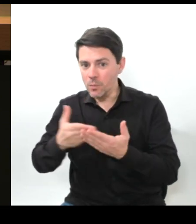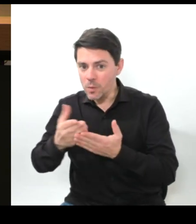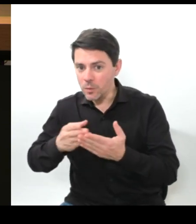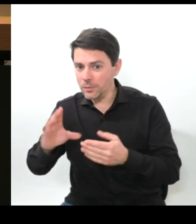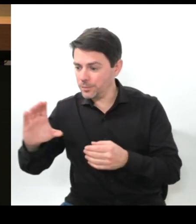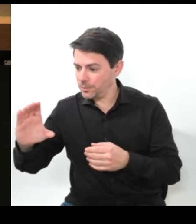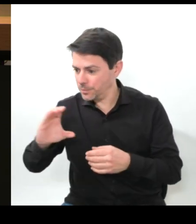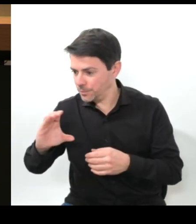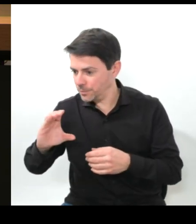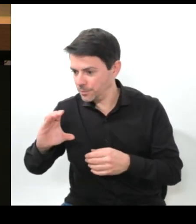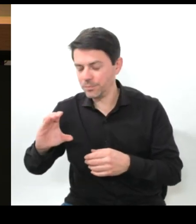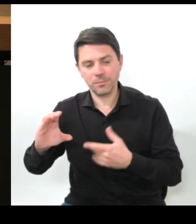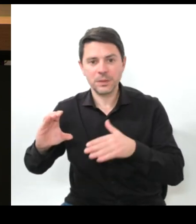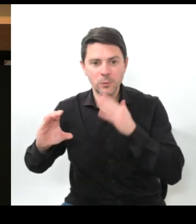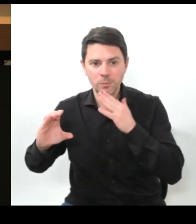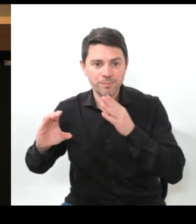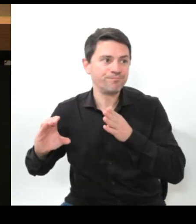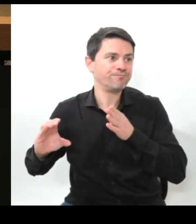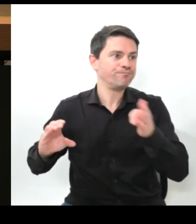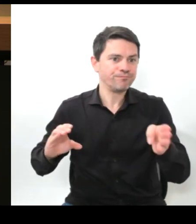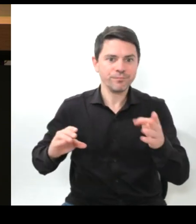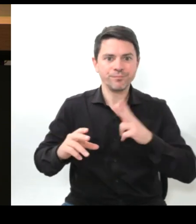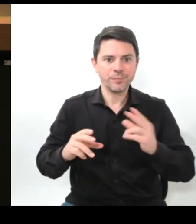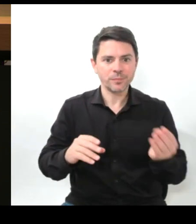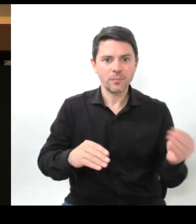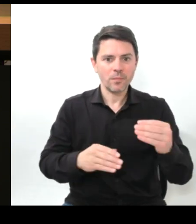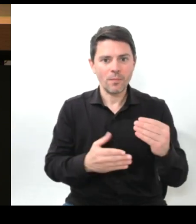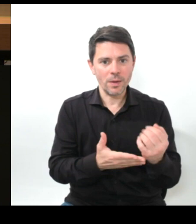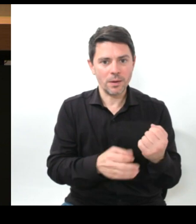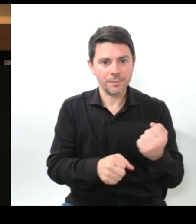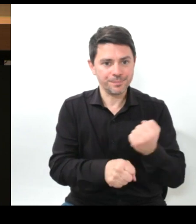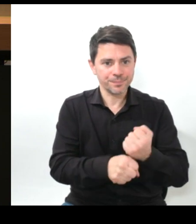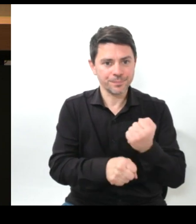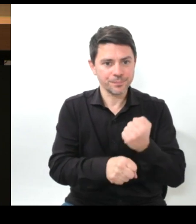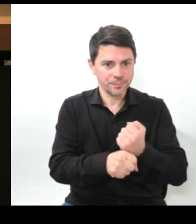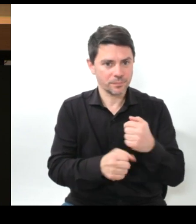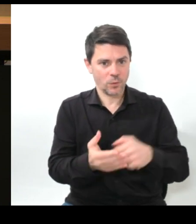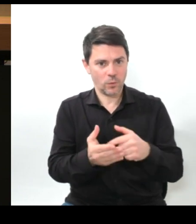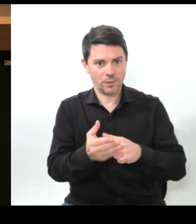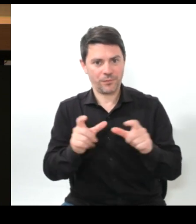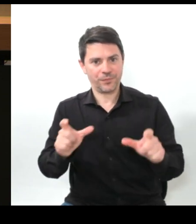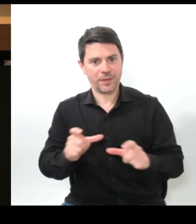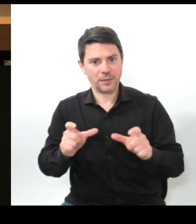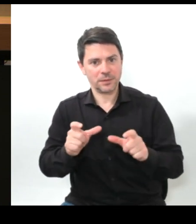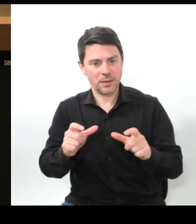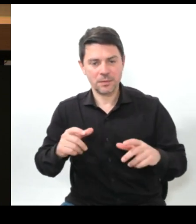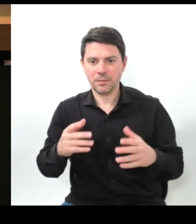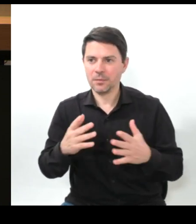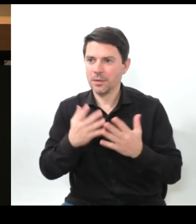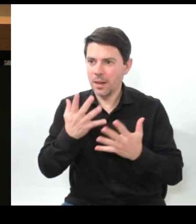Wir beenden die Ungerechtigkeit, dass man in Gesundheitsberufen anders, als zum Beispiel kaufmännischen Berufen oder im